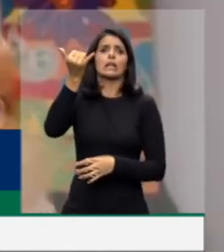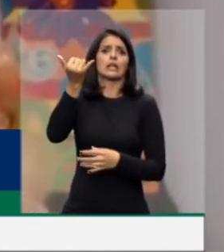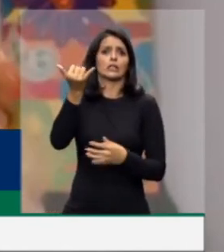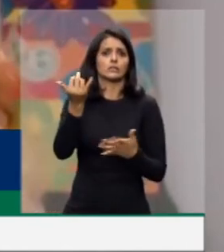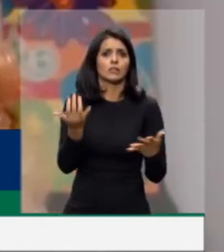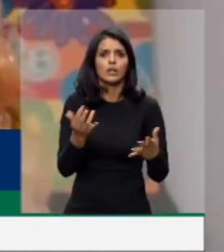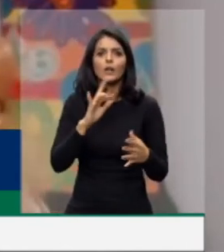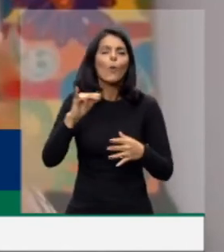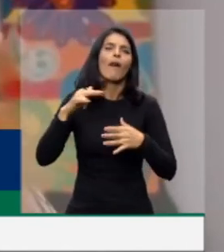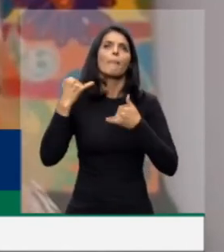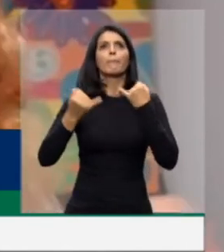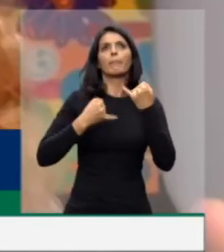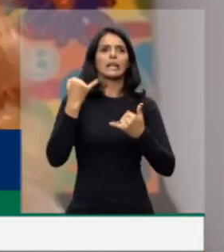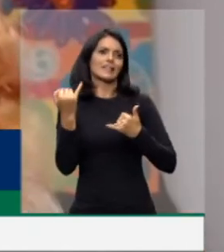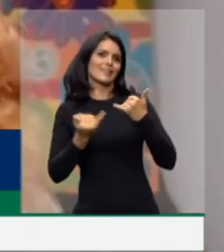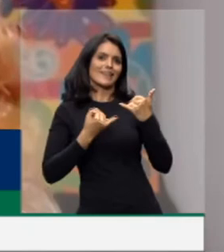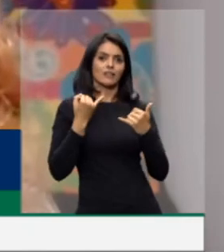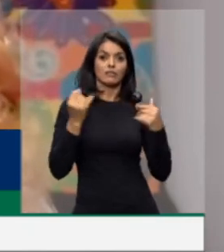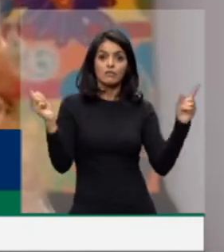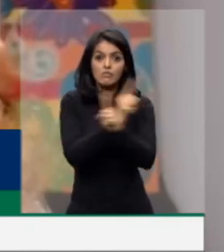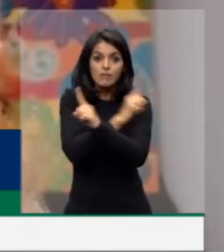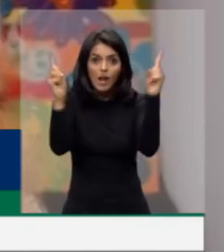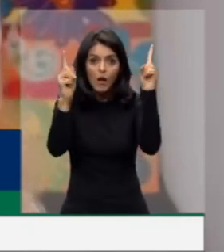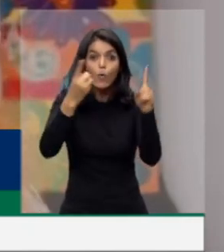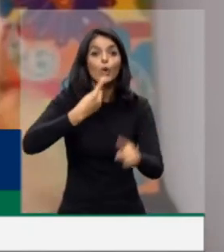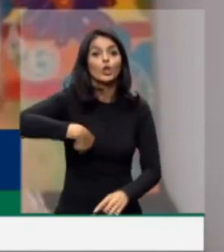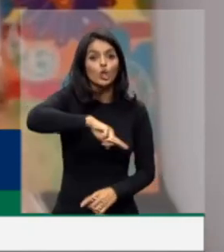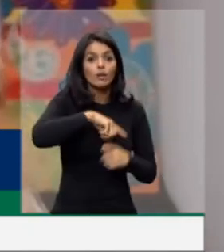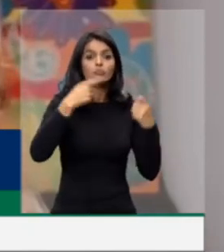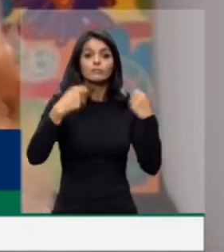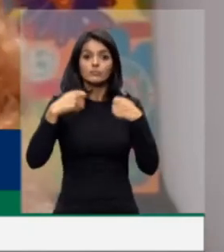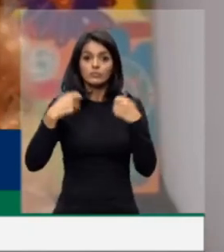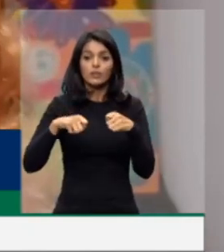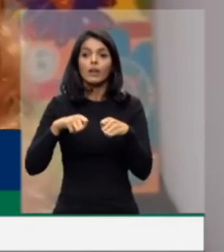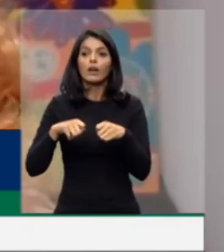DE UM VÍRUS AFINAL NÓS ESTAMOS VIVENDO UMA TRAGÉDIA, UMA TRAGÉDIA NA HUMANIDADE, NÓS NÃO ESTAMOS BRINCANDO